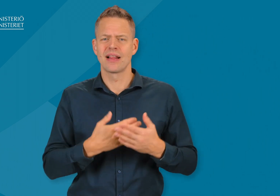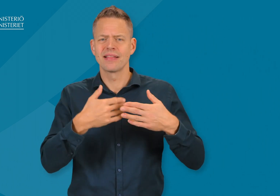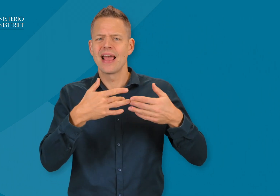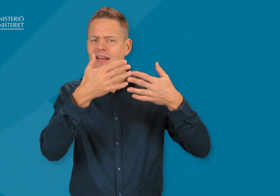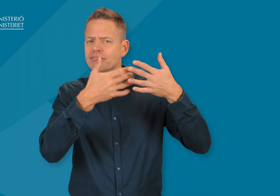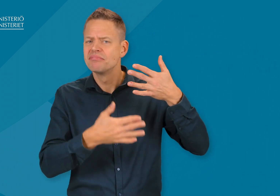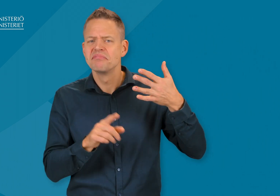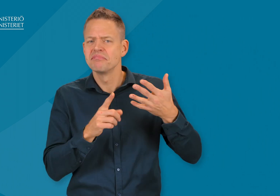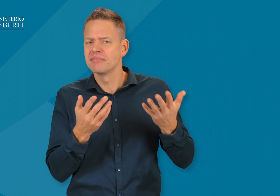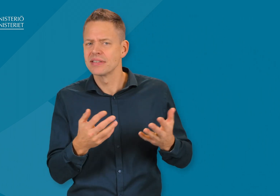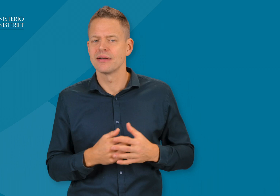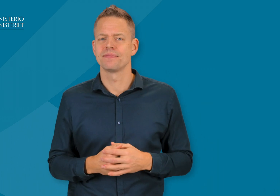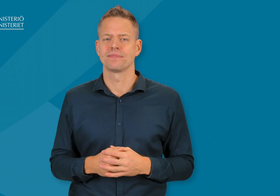Tehtävät ovat: -